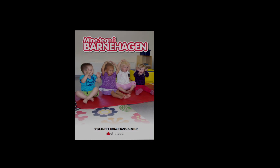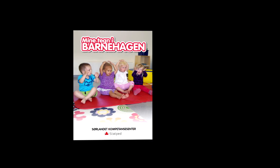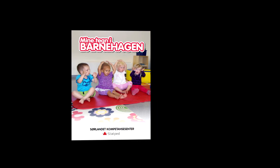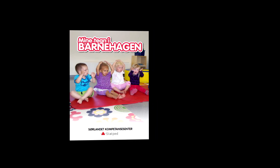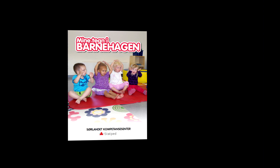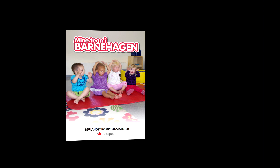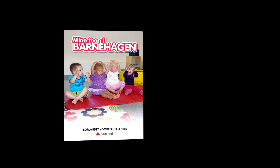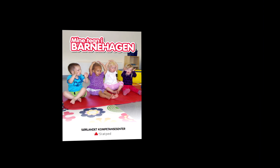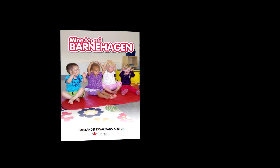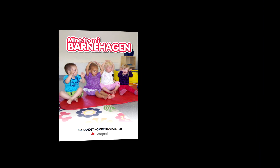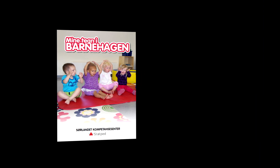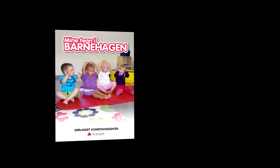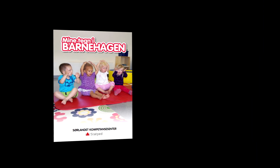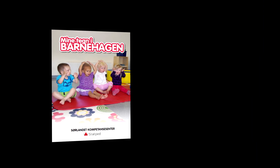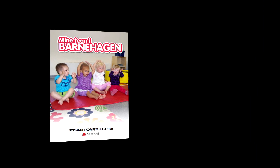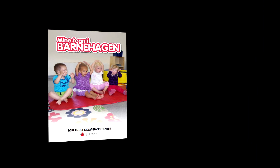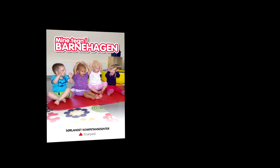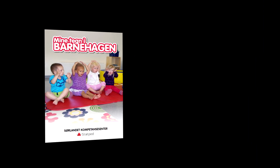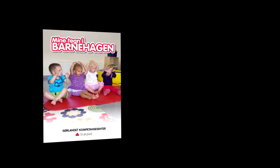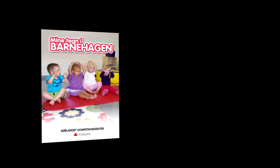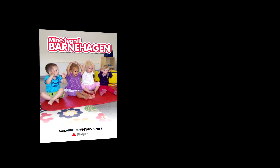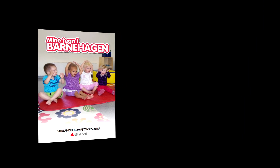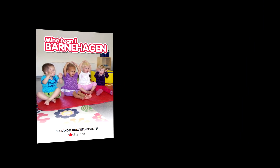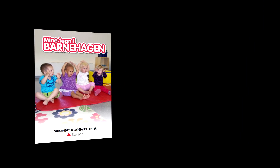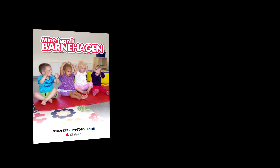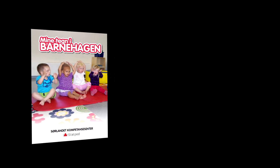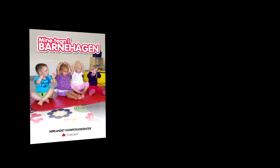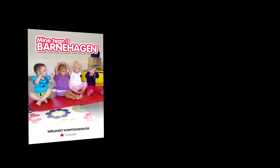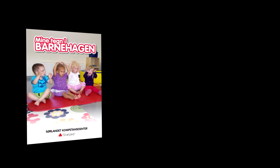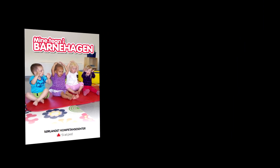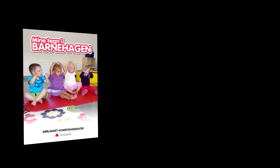Mine tegn i barnehagen består av en bok og en serie på fem filmeksempler